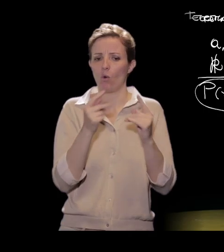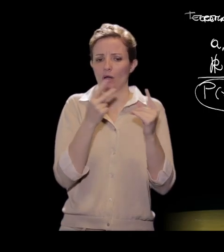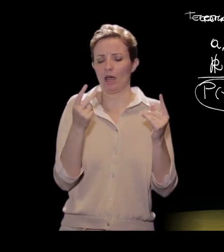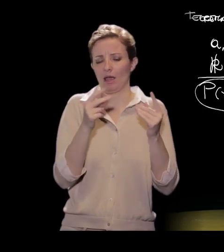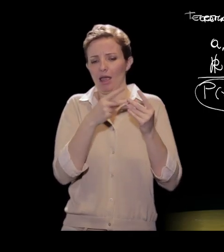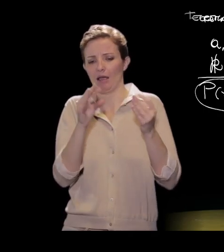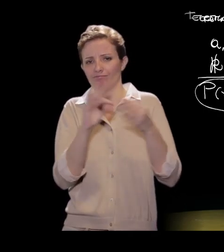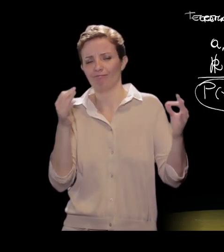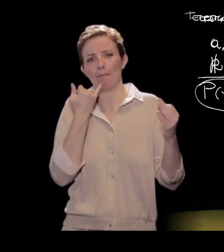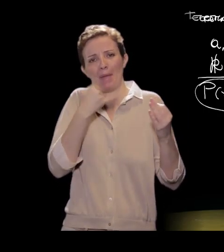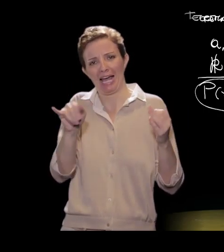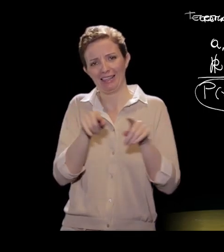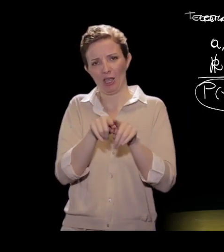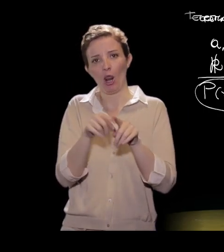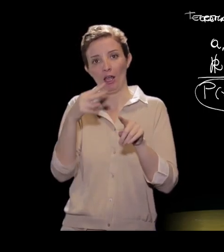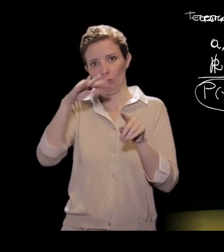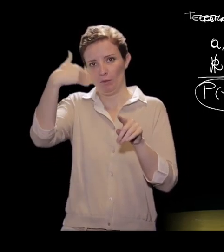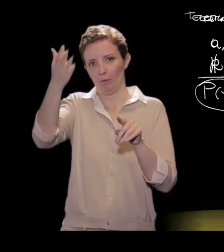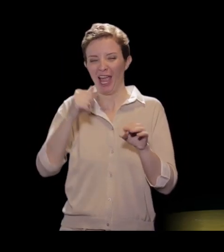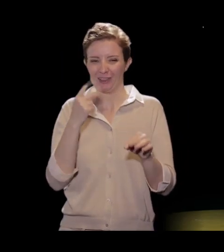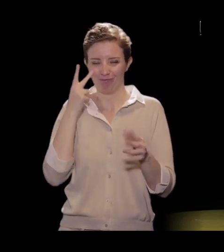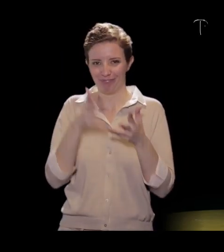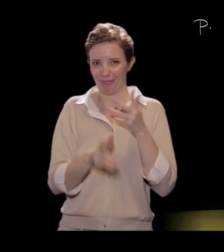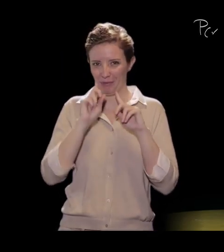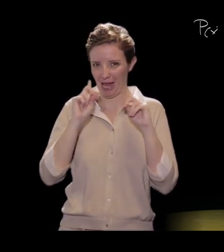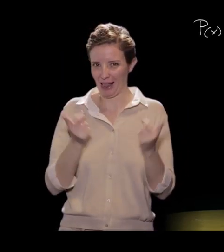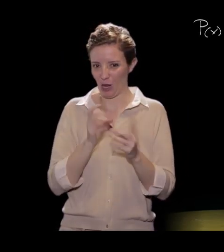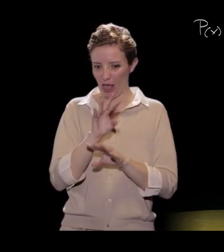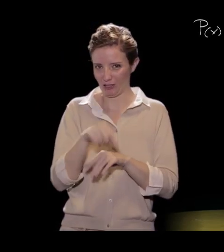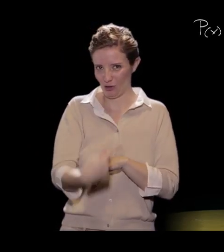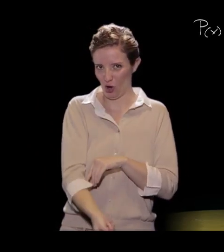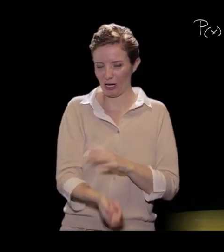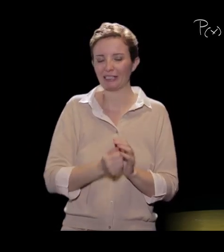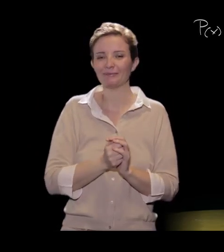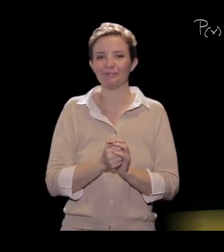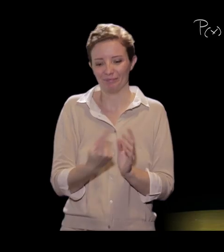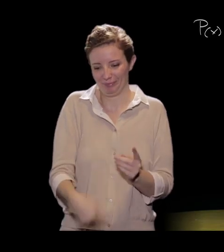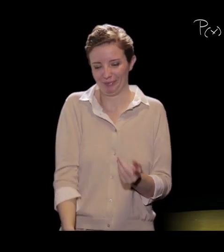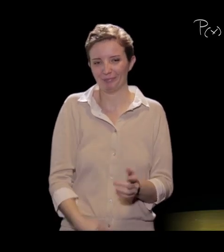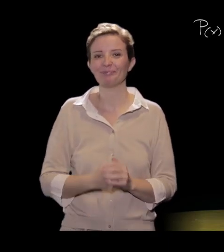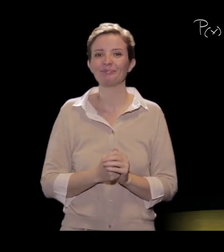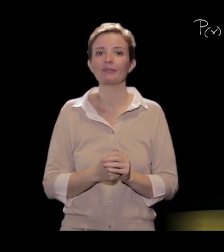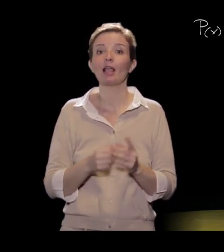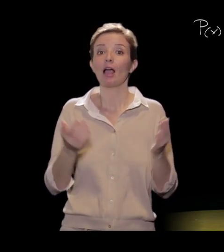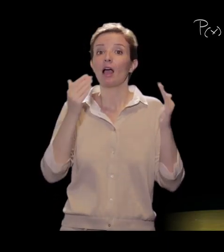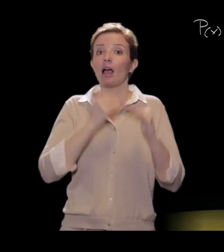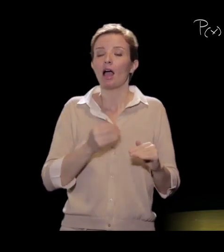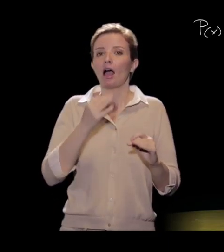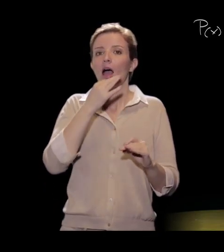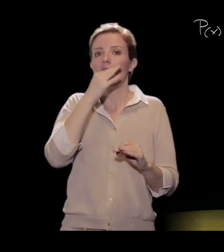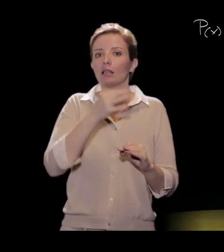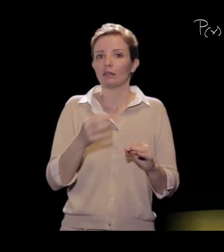che analizzeremo tra poco. Per scomporre il polinomio, oltre alle tecniche già viste,